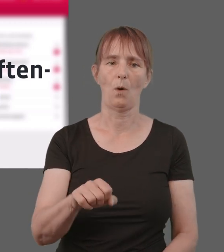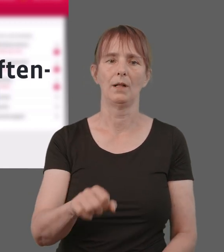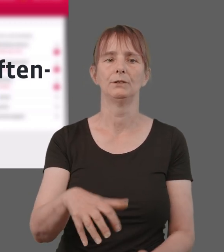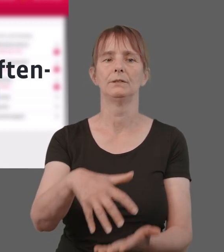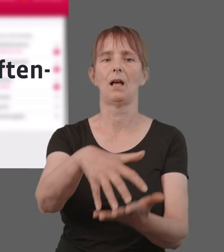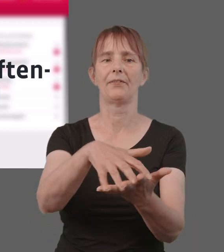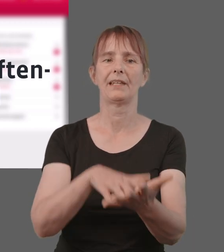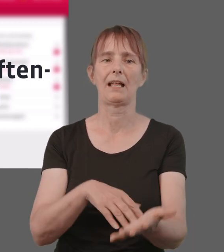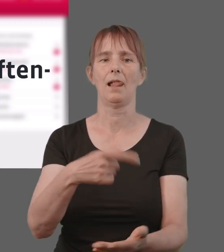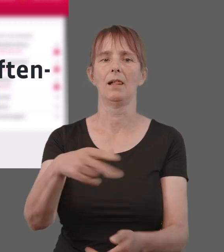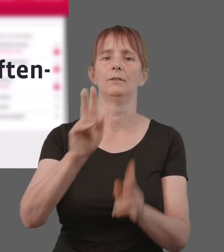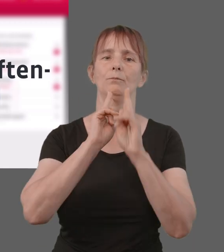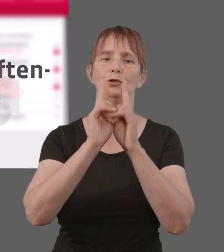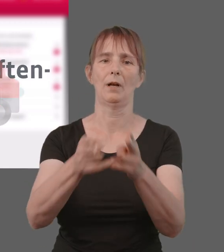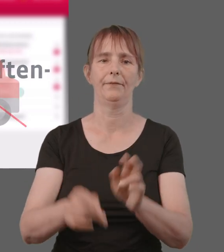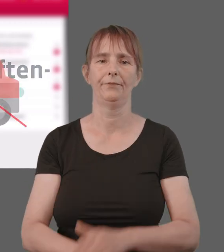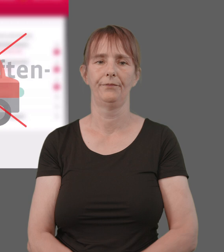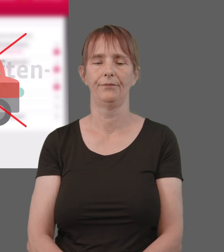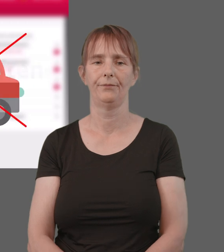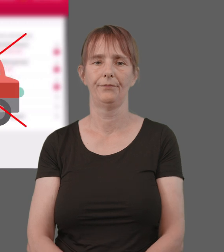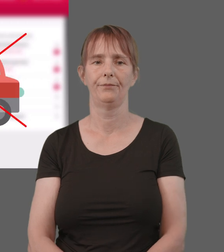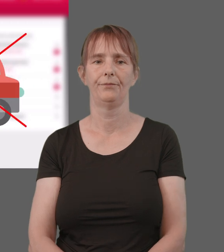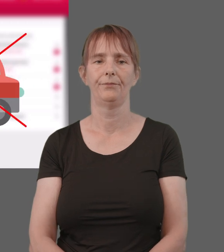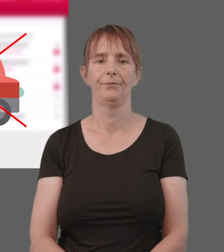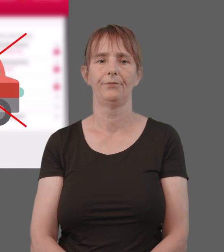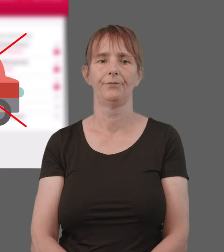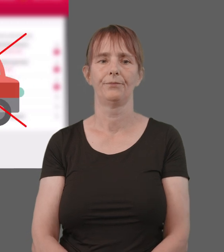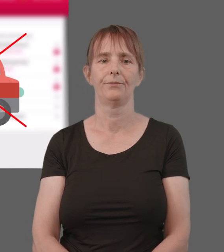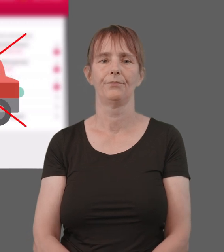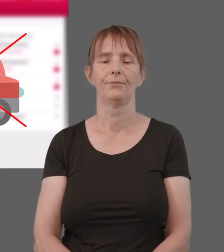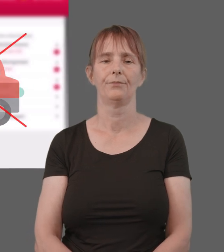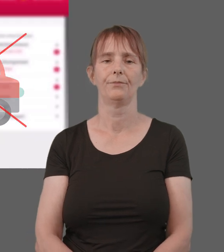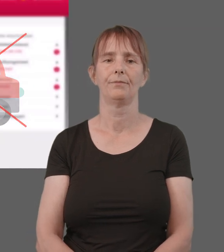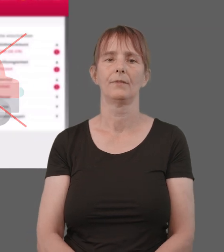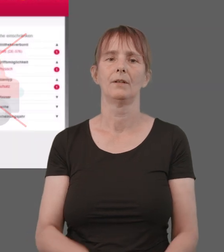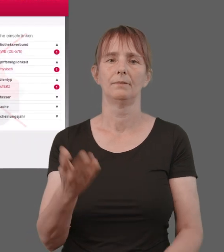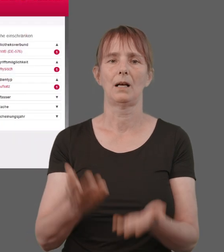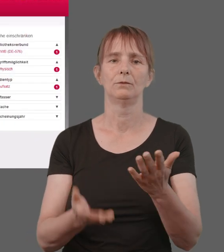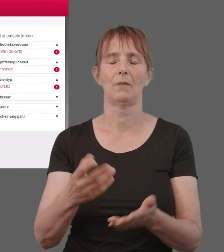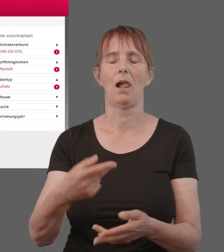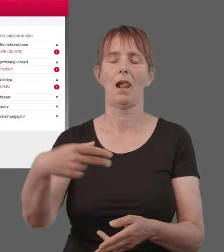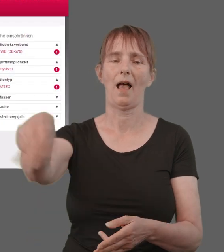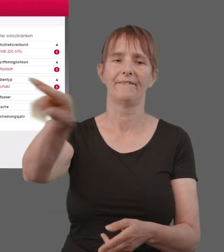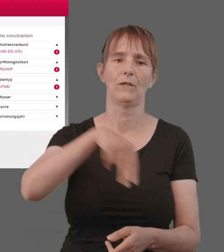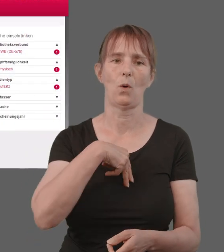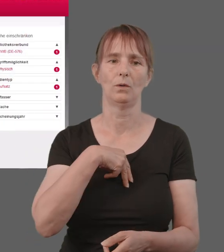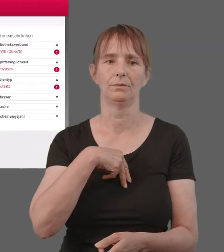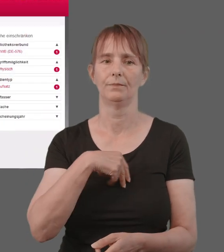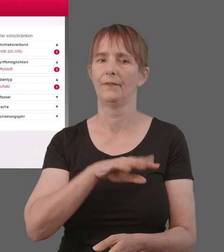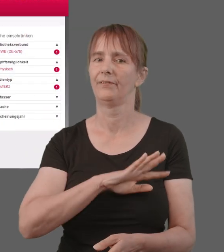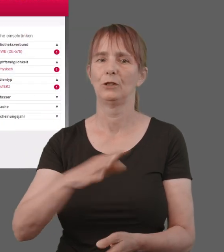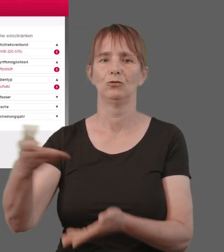in der Regel als nicht lieferbar zurück. Daher ist es besser, den Artikel über den Zeitschriftentitel,